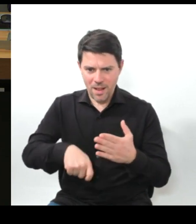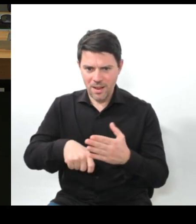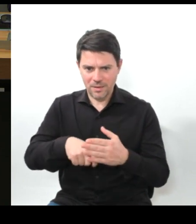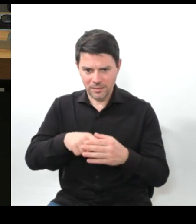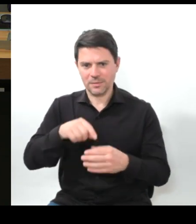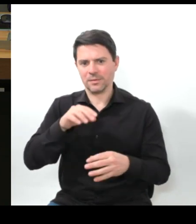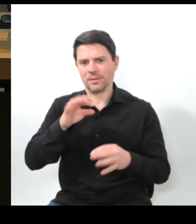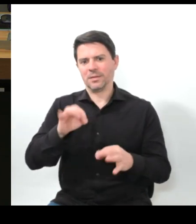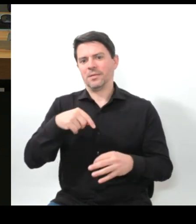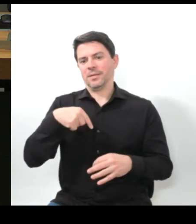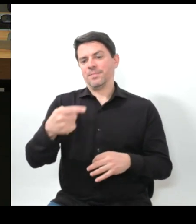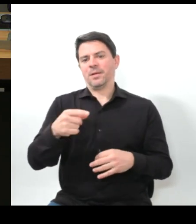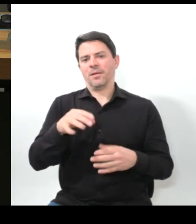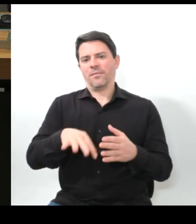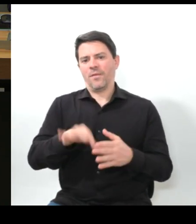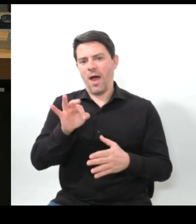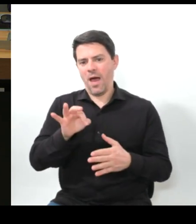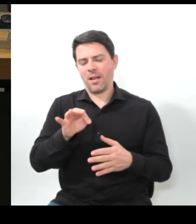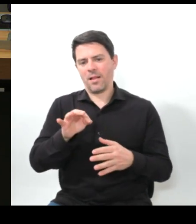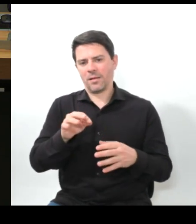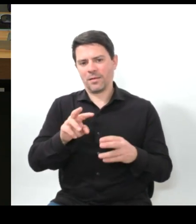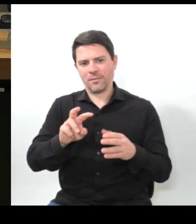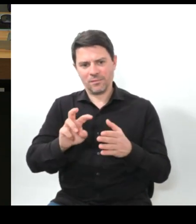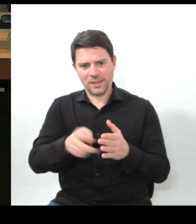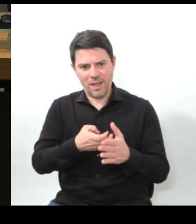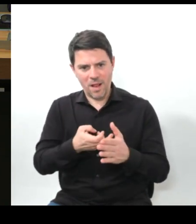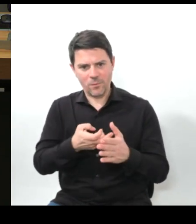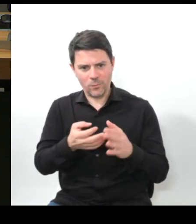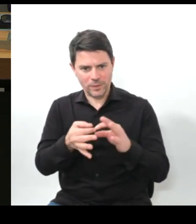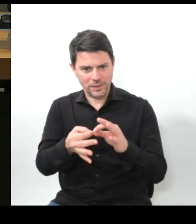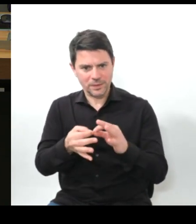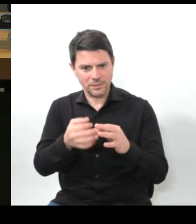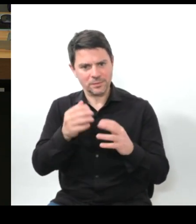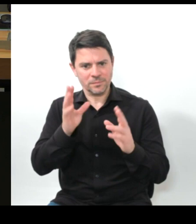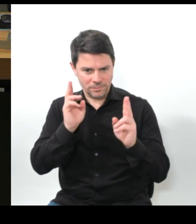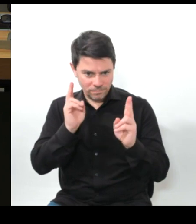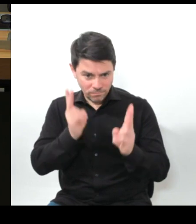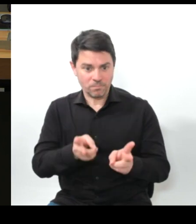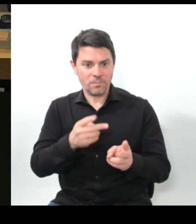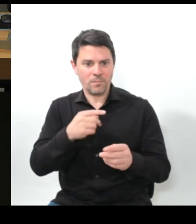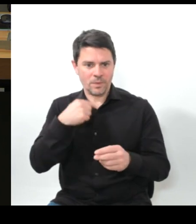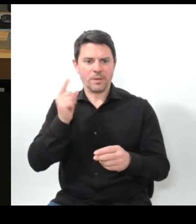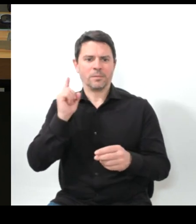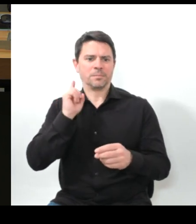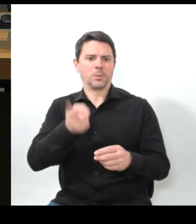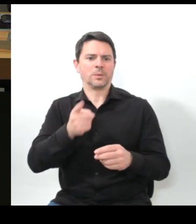die BVV Wahlen werden am 12. Februar vollständig wiederholt, in allen Berliner Bezirken.